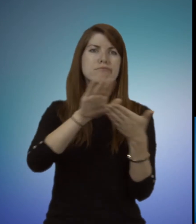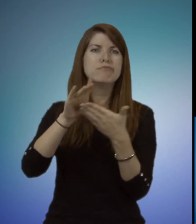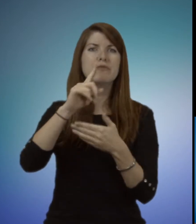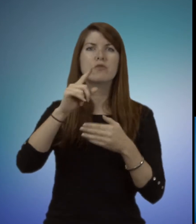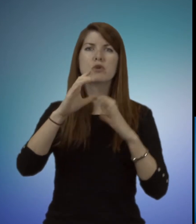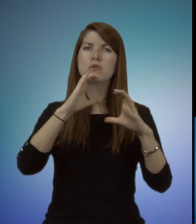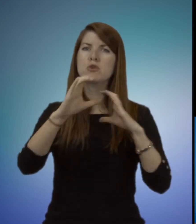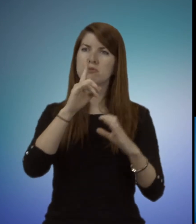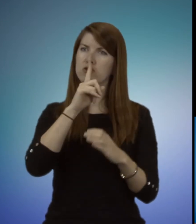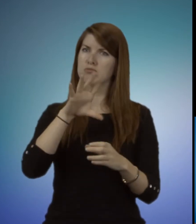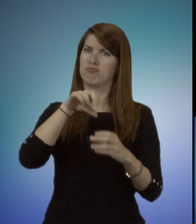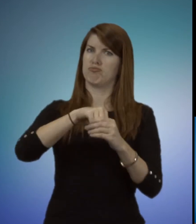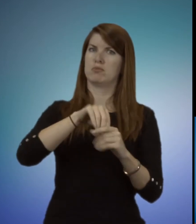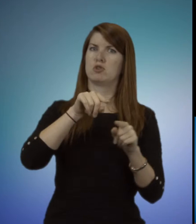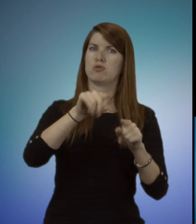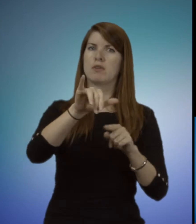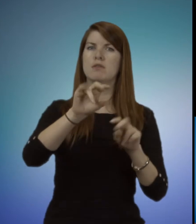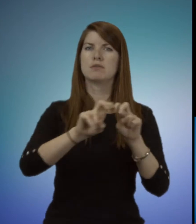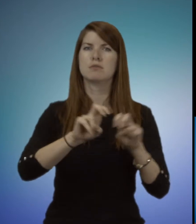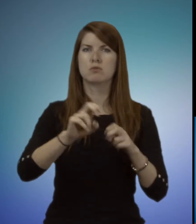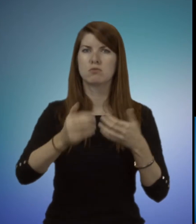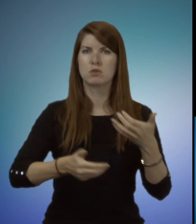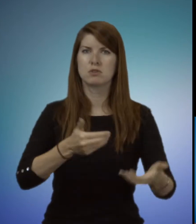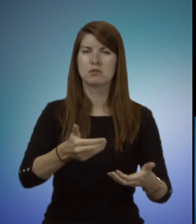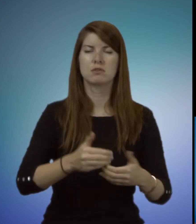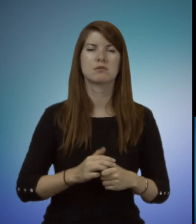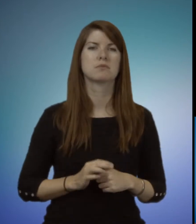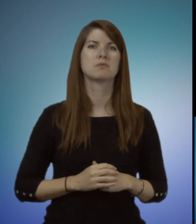cercioramos de que se tomará en cuenta para el proceso de evaluación.